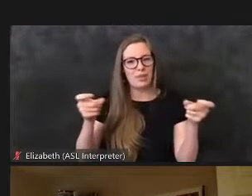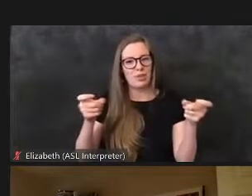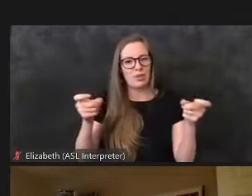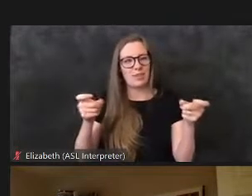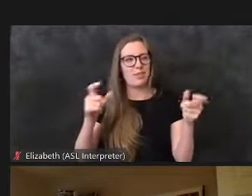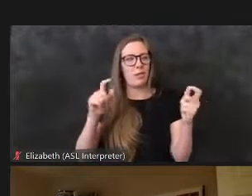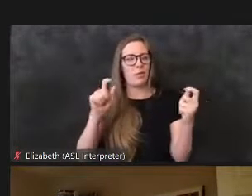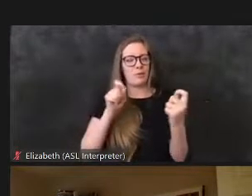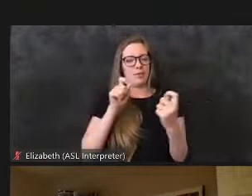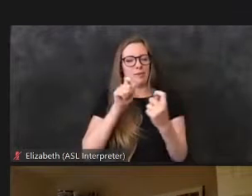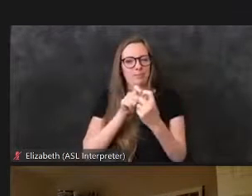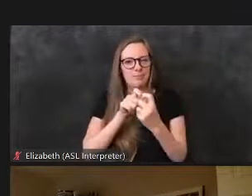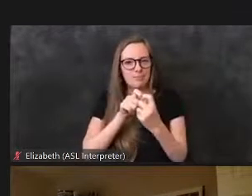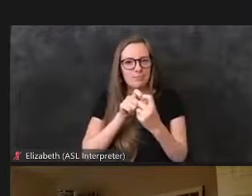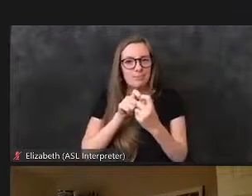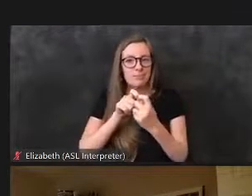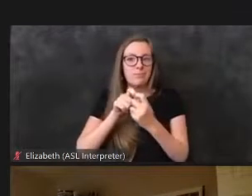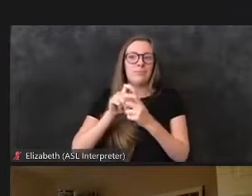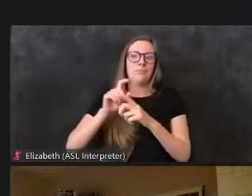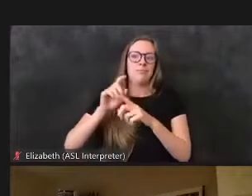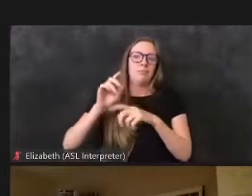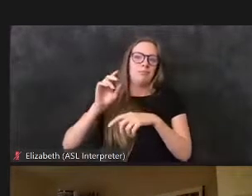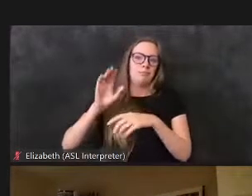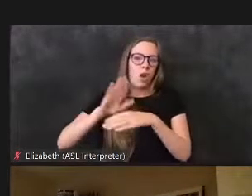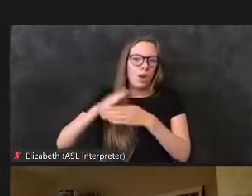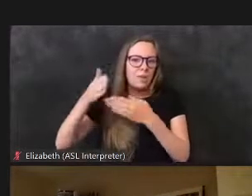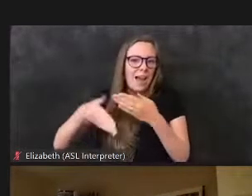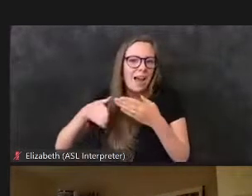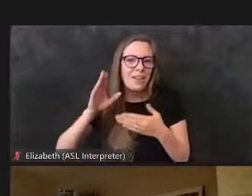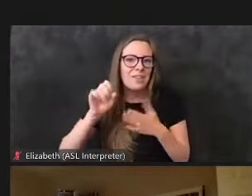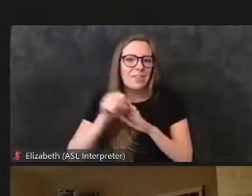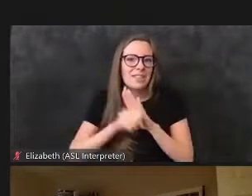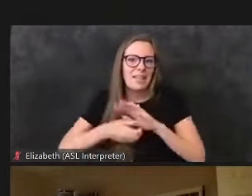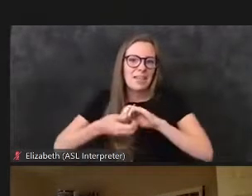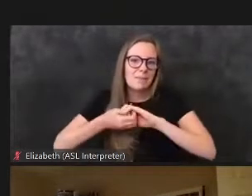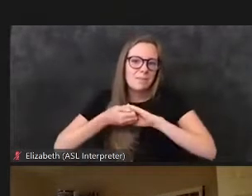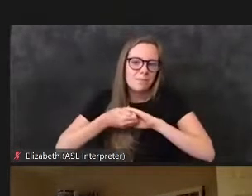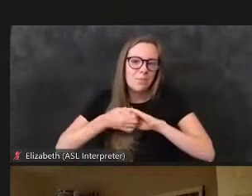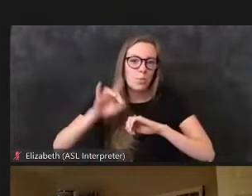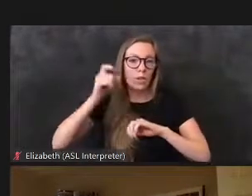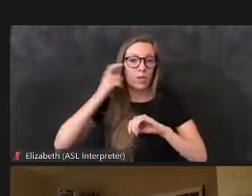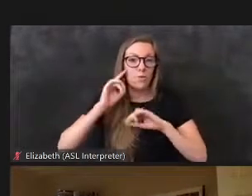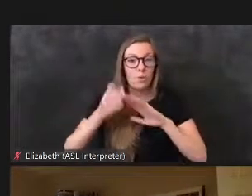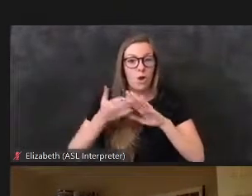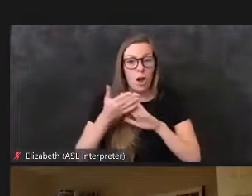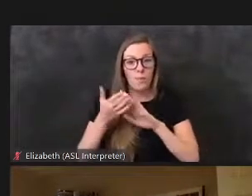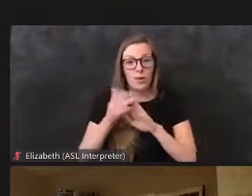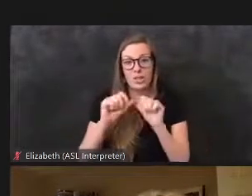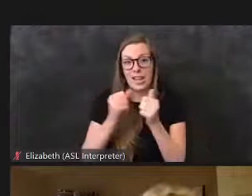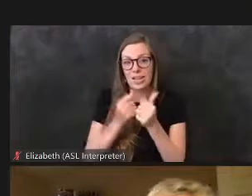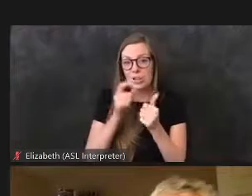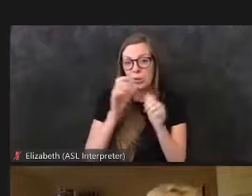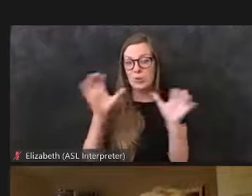todas esa logística de parte del estado y trabajando de mano a mano con el Gorin. La agencia del gobernador, ya sea la